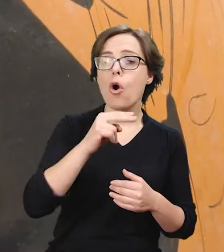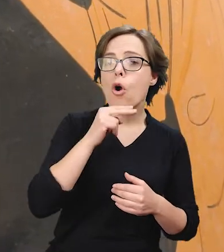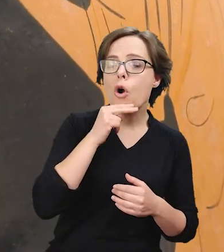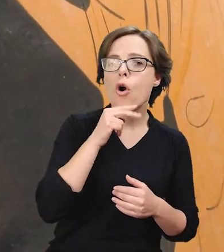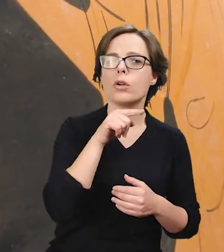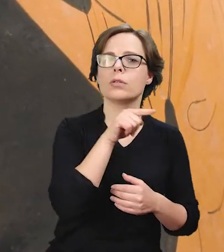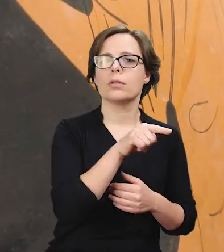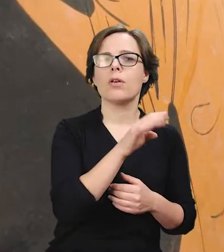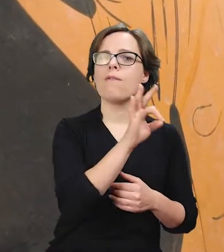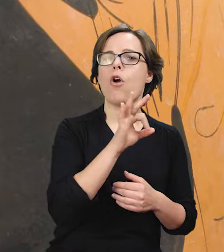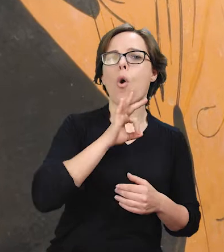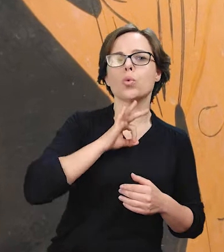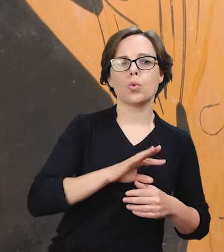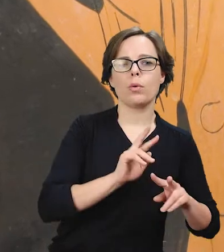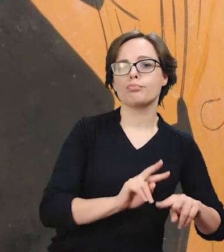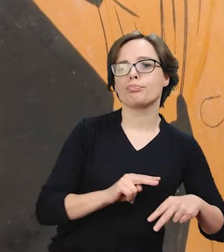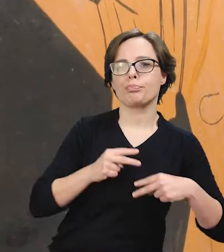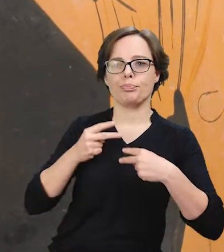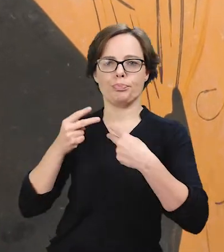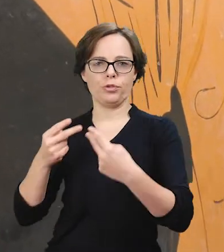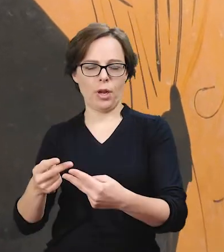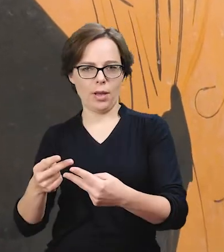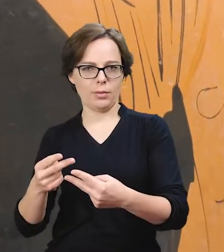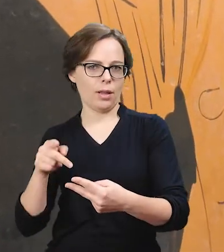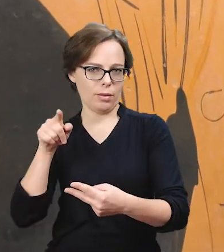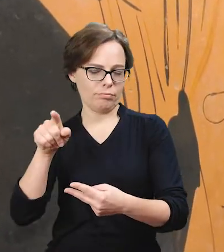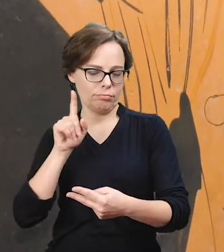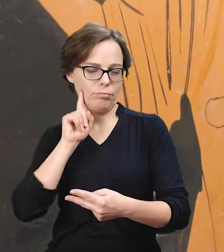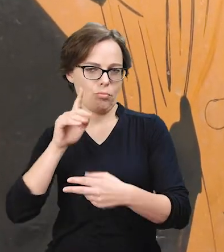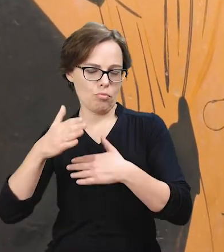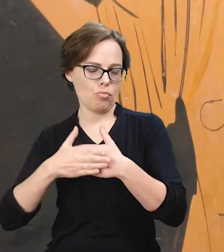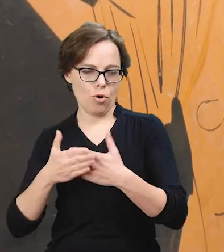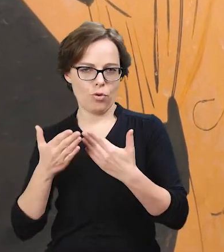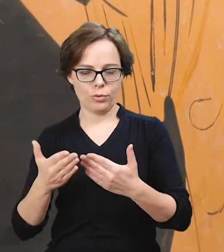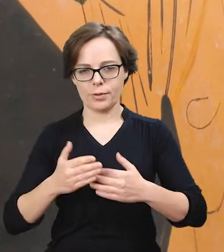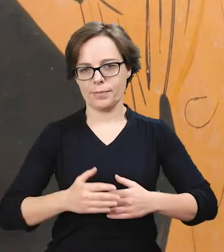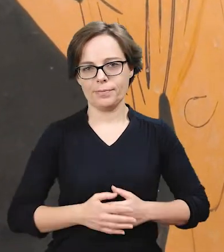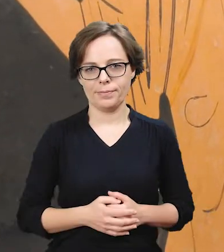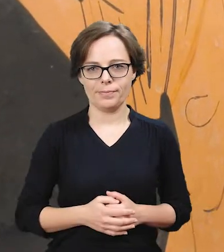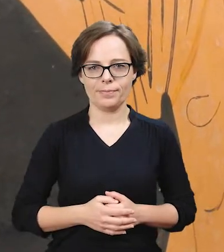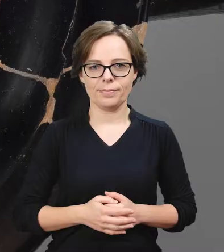i było to tak naprawdę przekazanie kobiety z jednego domu do drugiego.